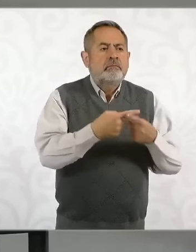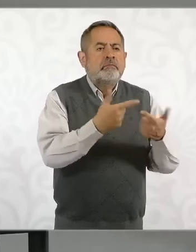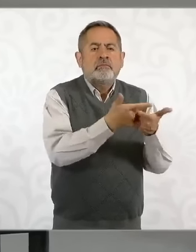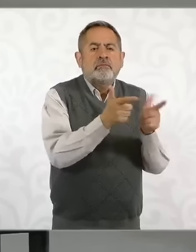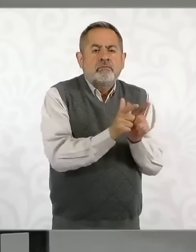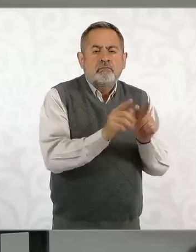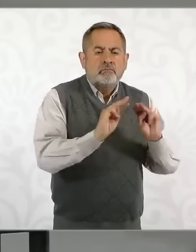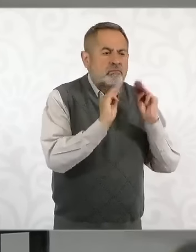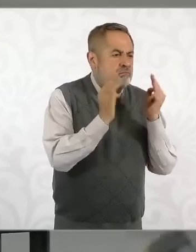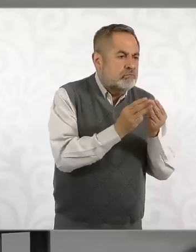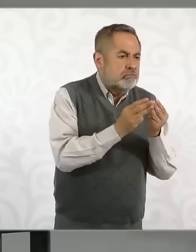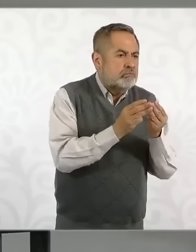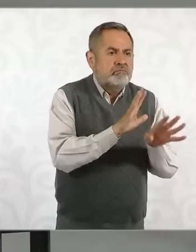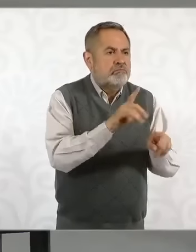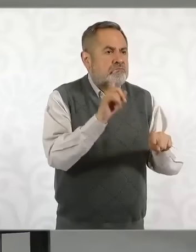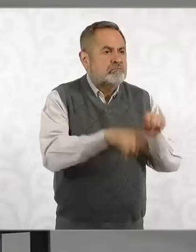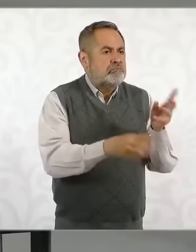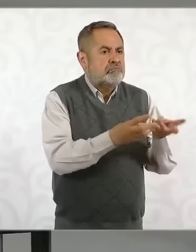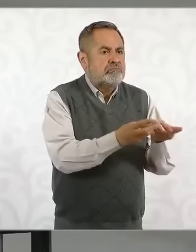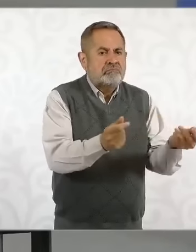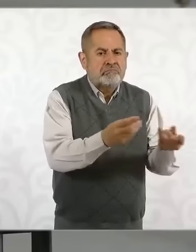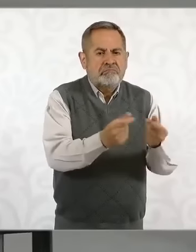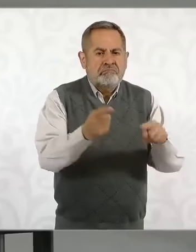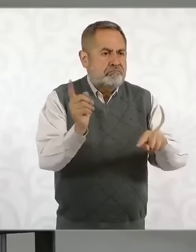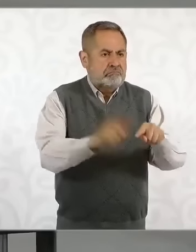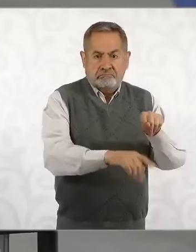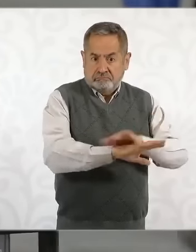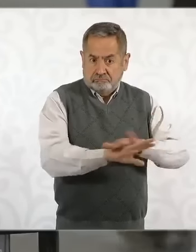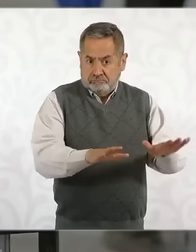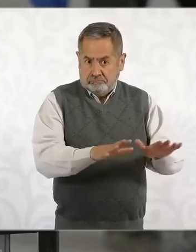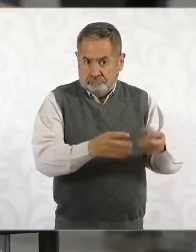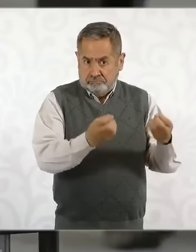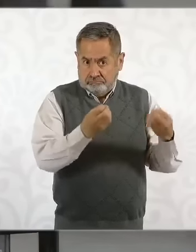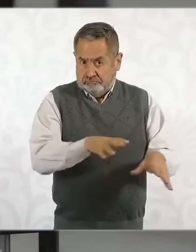la operación operativa financiera? ¿Se puede hablar de que ya hayan perdido ese ese tipo